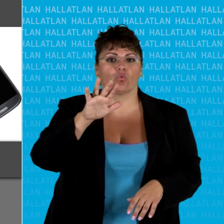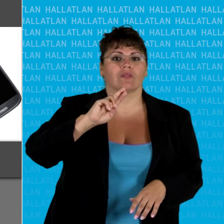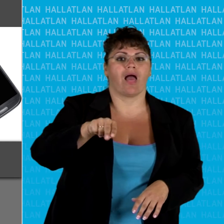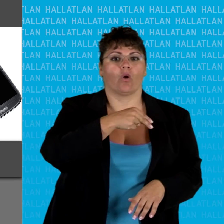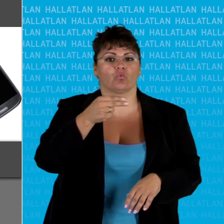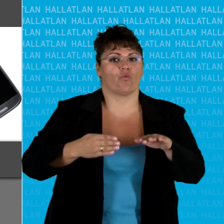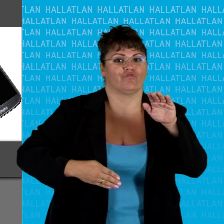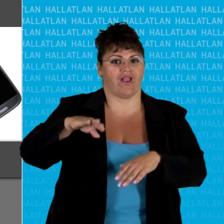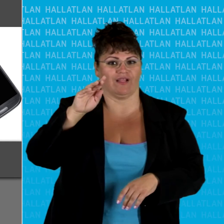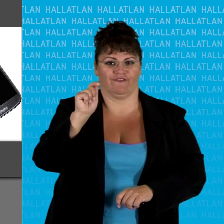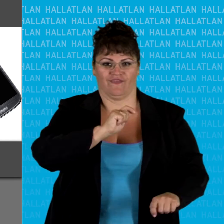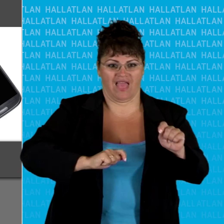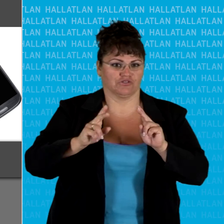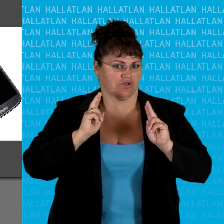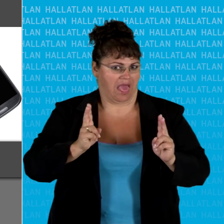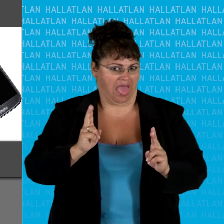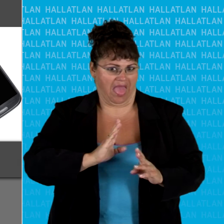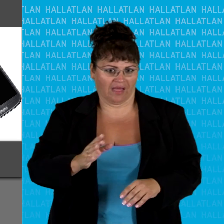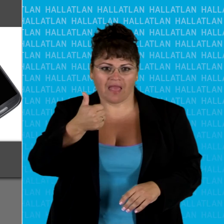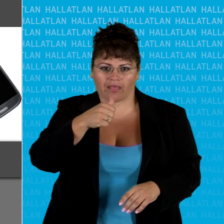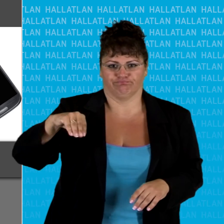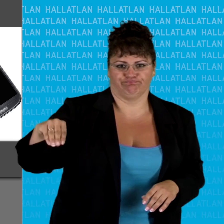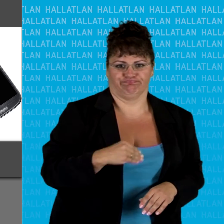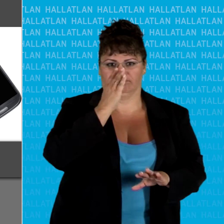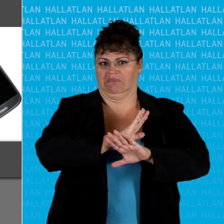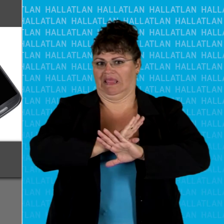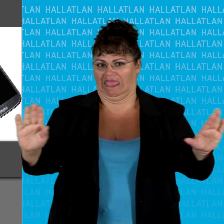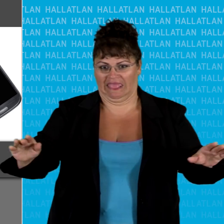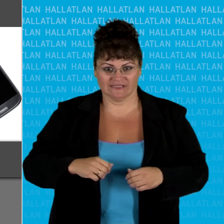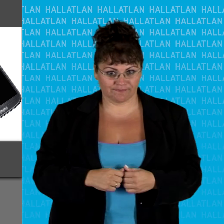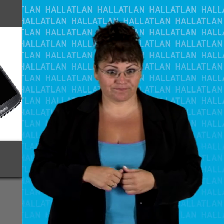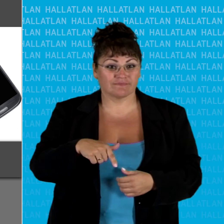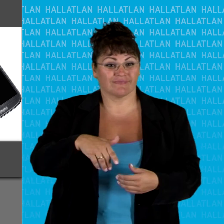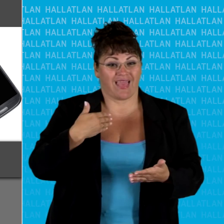25 euró feletti vásárlást is lehetővé tesz majd egyérintéssel az eurózónán belül.